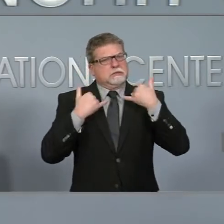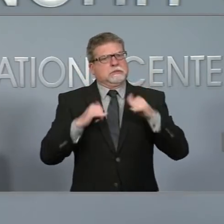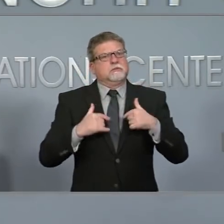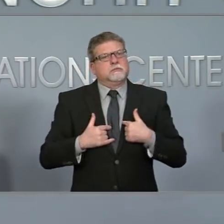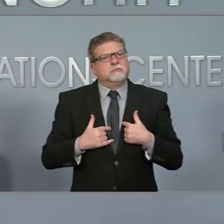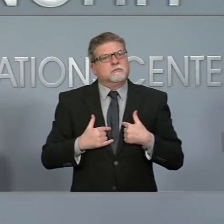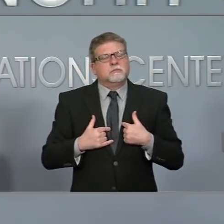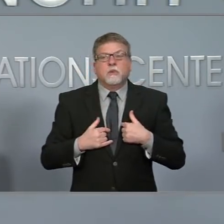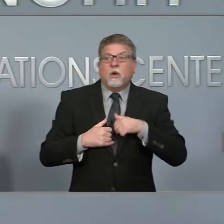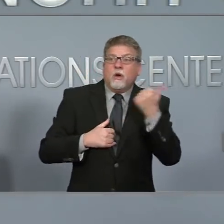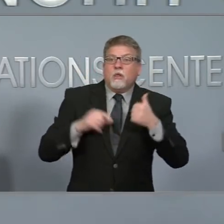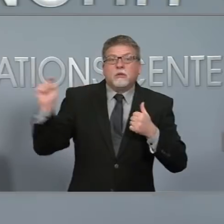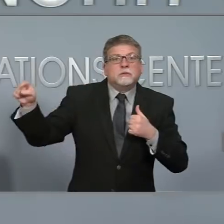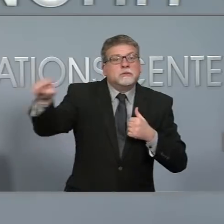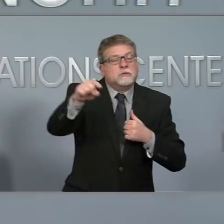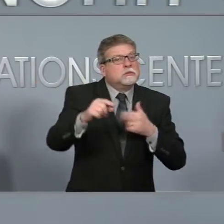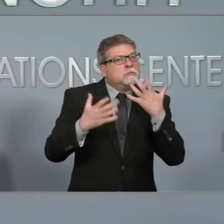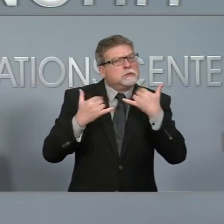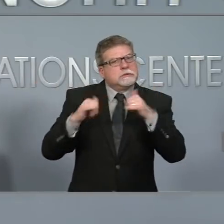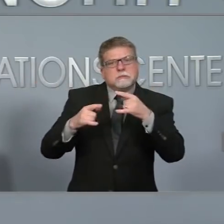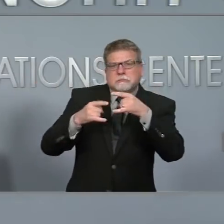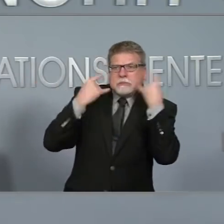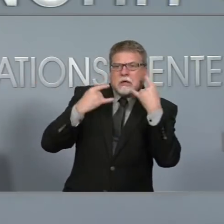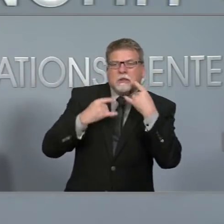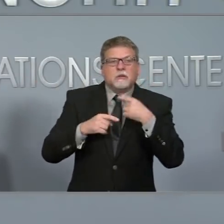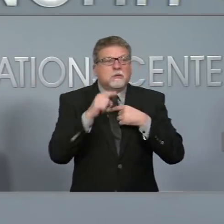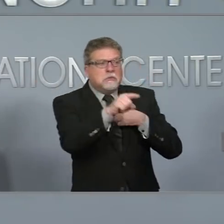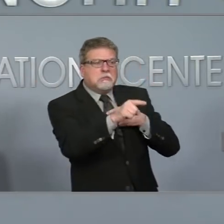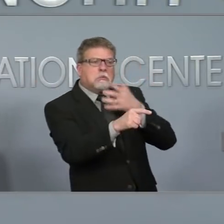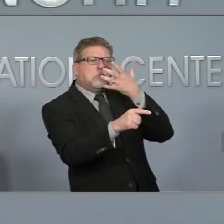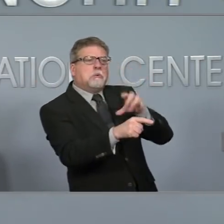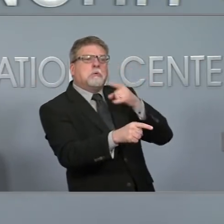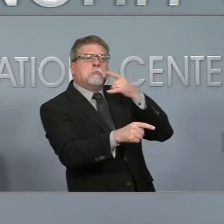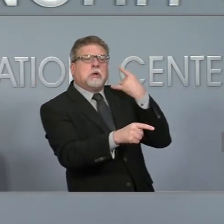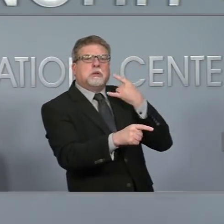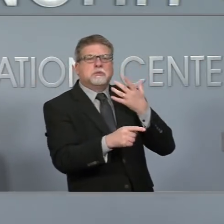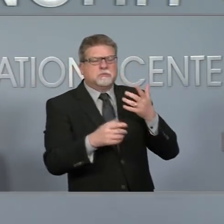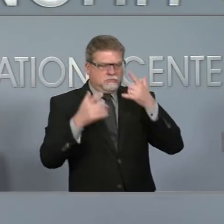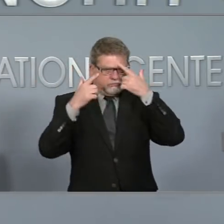puesta la mascarilla dentro de